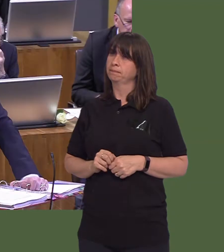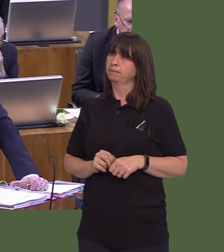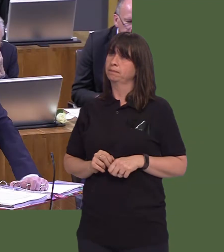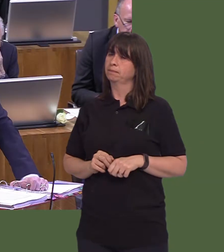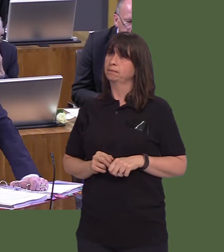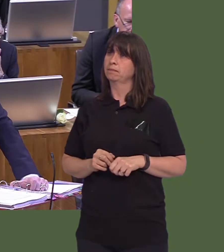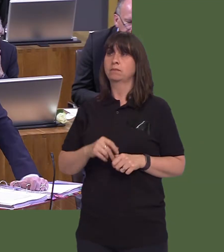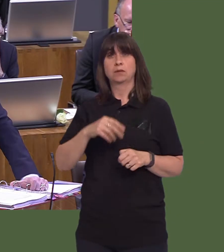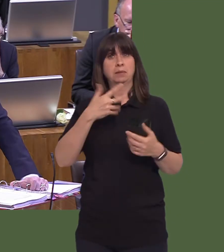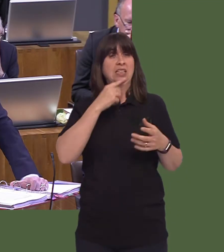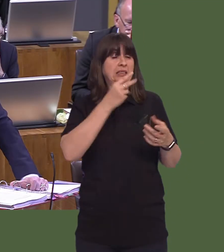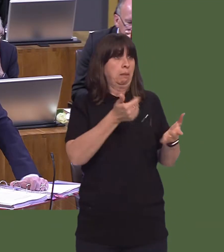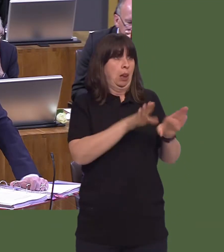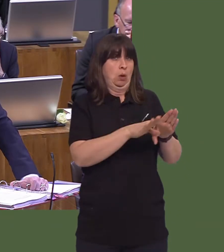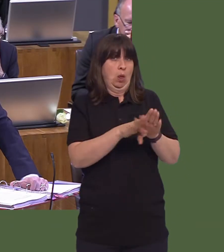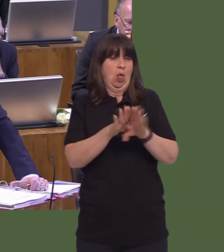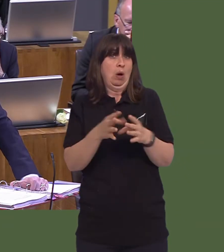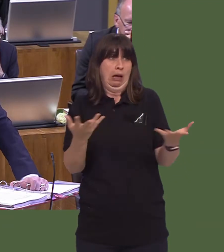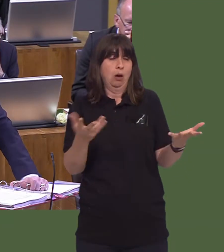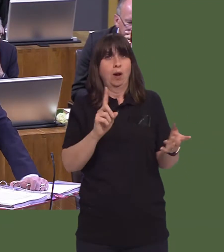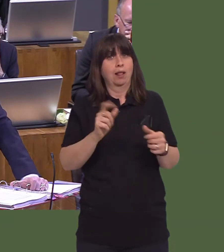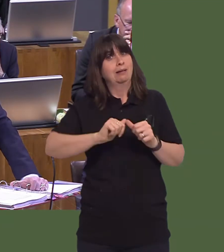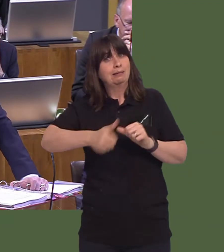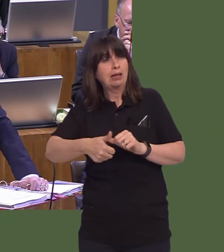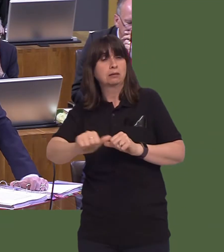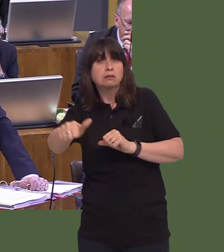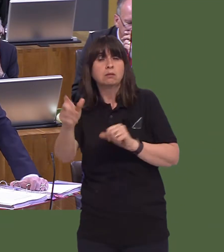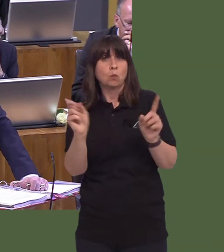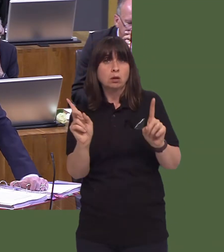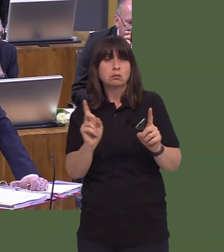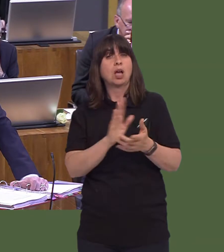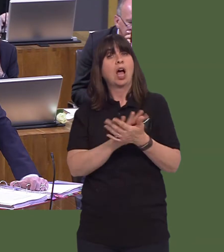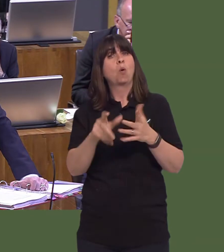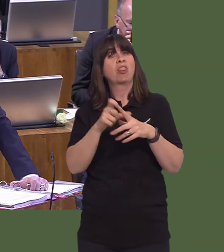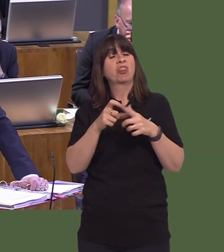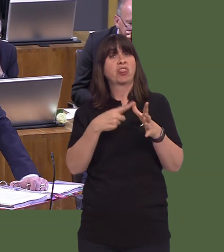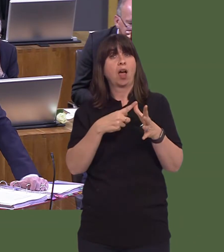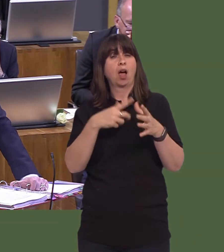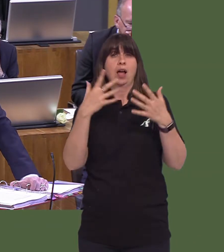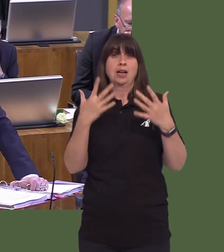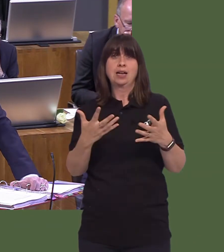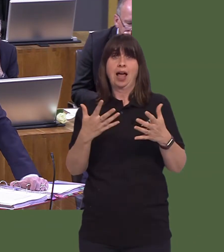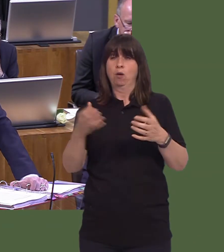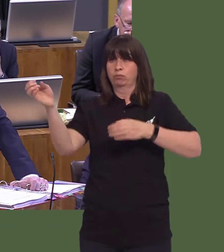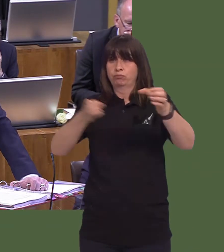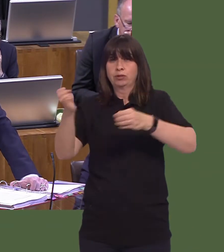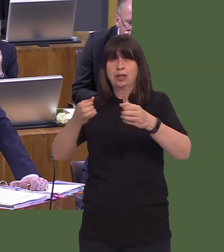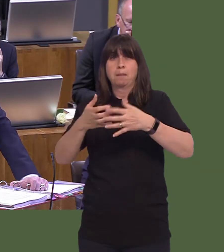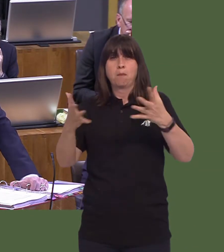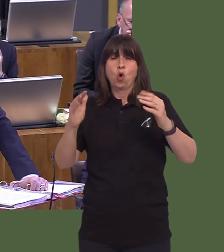Mae yna hysbysebion yn mynd mas gan y bwrdd iechyd sydd yn edrych i dynnu pobl i mewn i Hywel Dda.